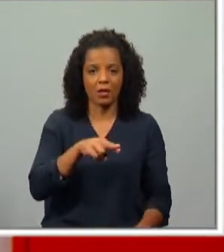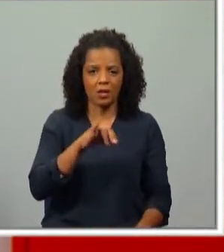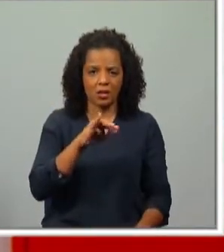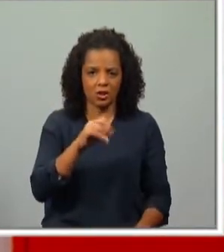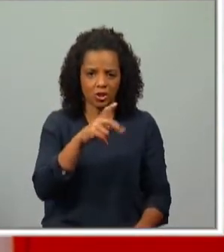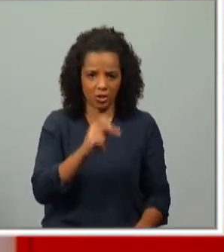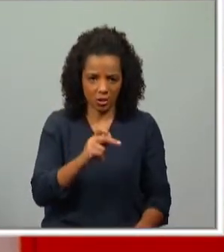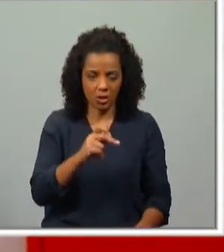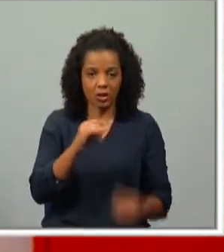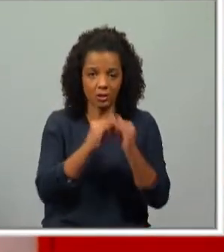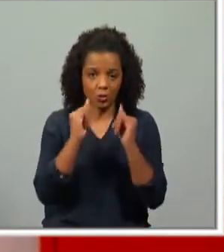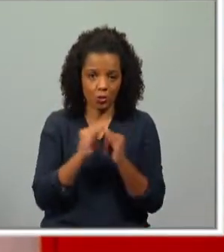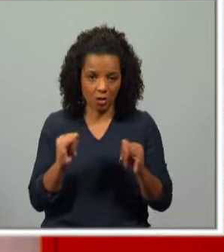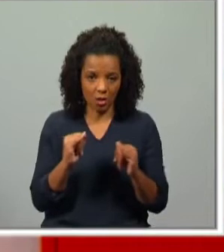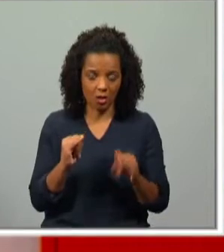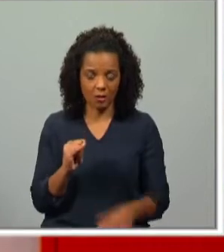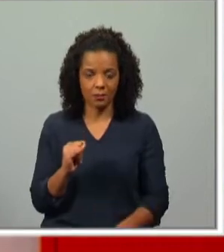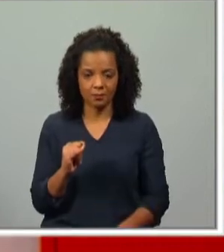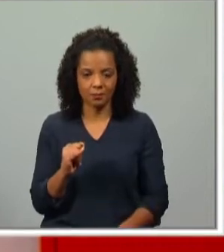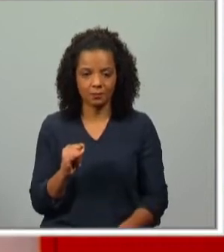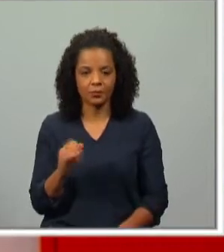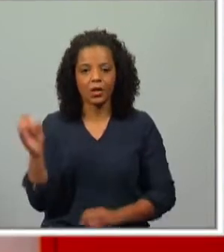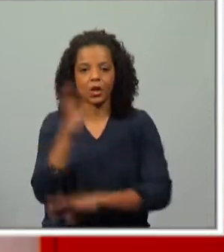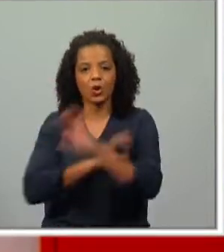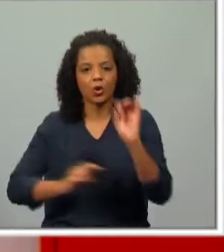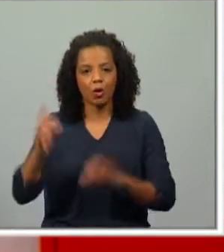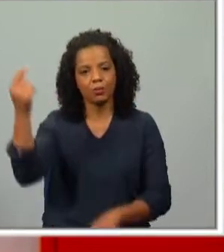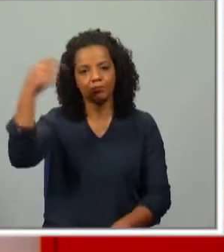também Leste certamente vai para a Europa portanto libertou-se e 當然也在東方去了歐洲，所以他解放了自己，